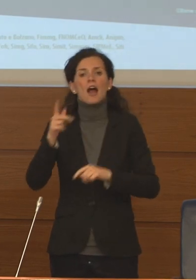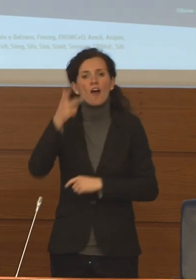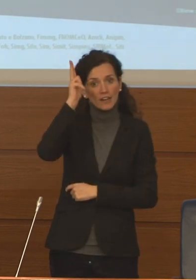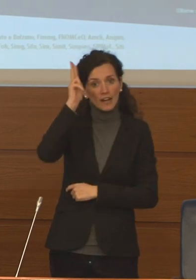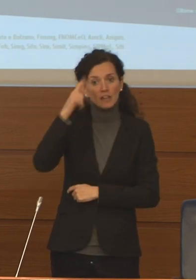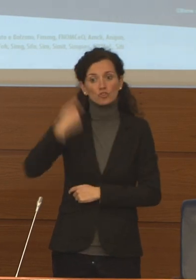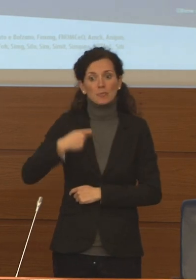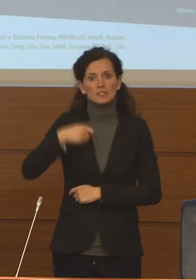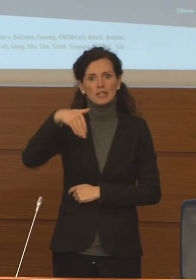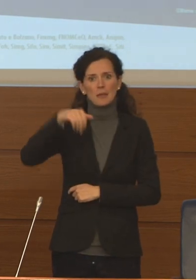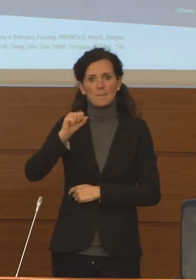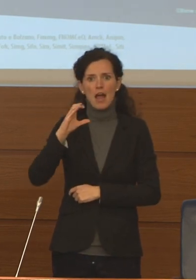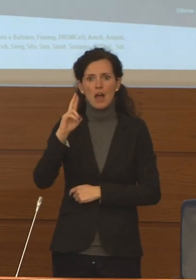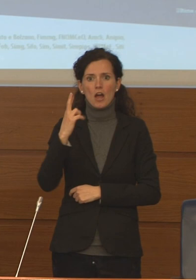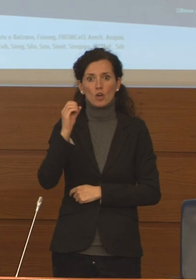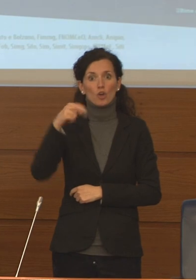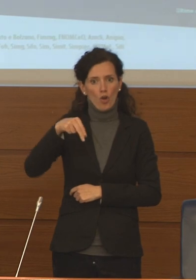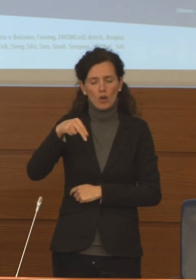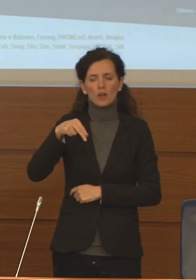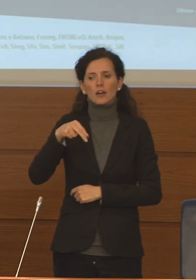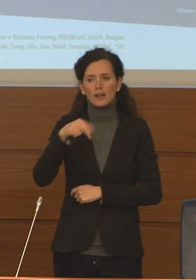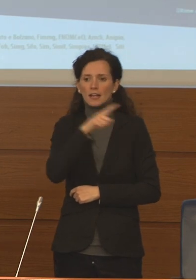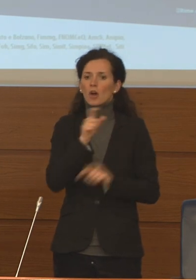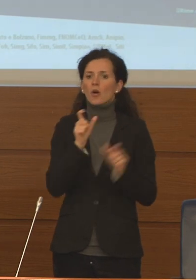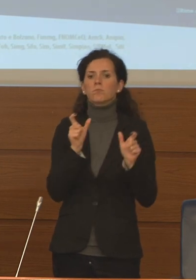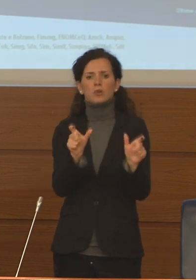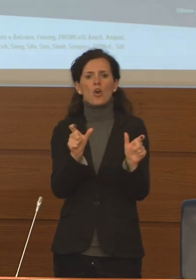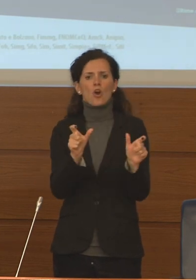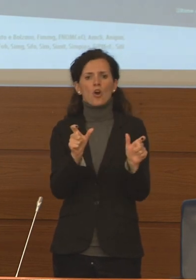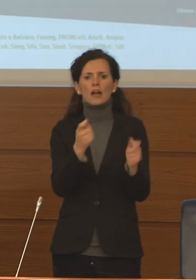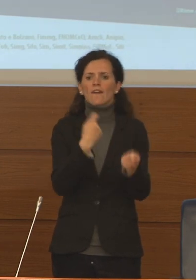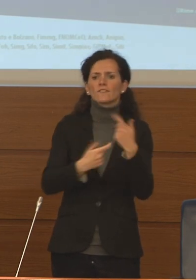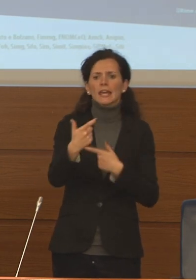ha bloccato la vendita e la distribuzione di mascherine per